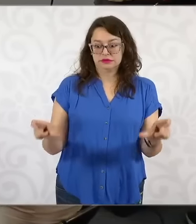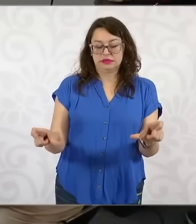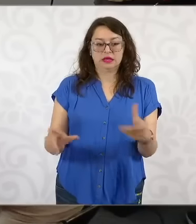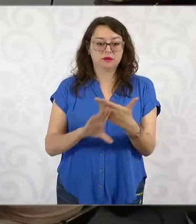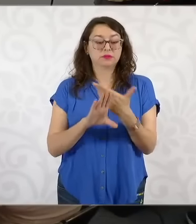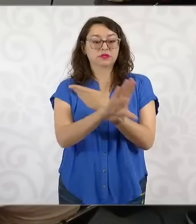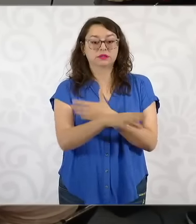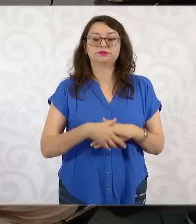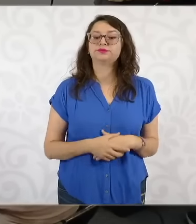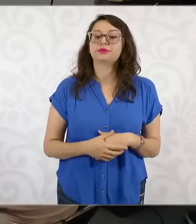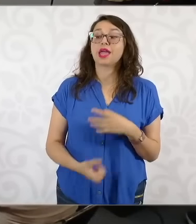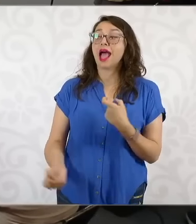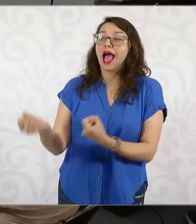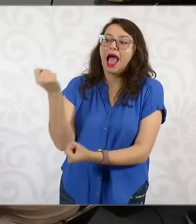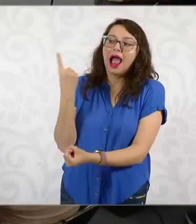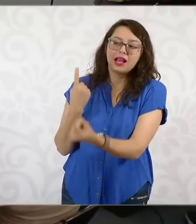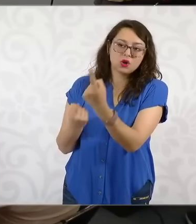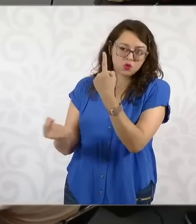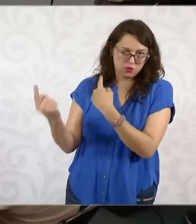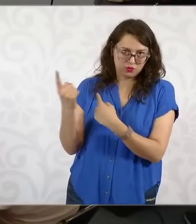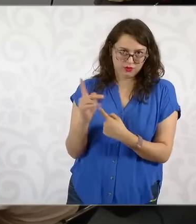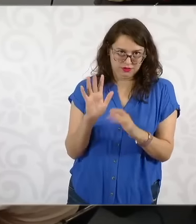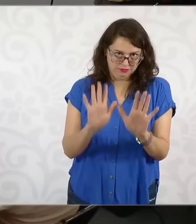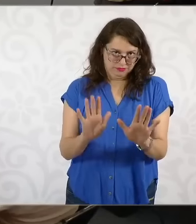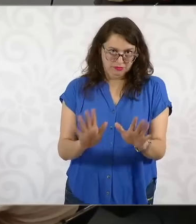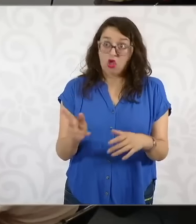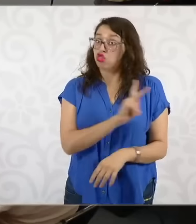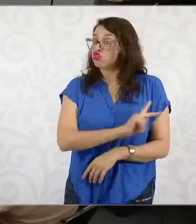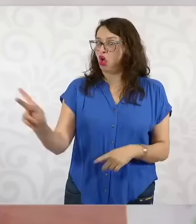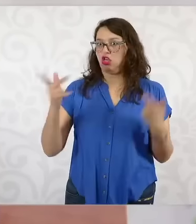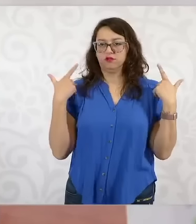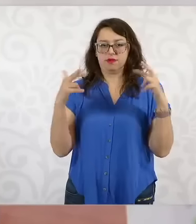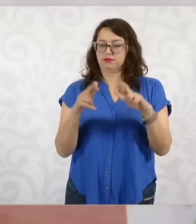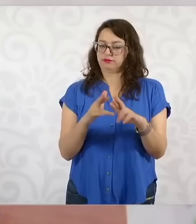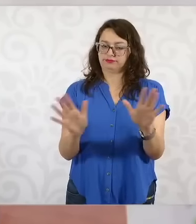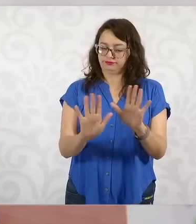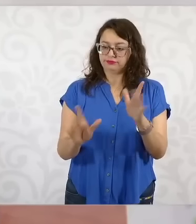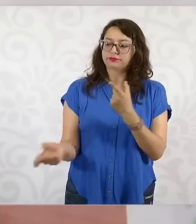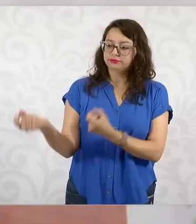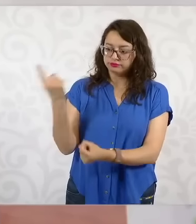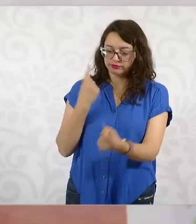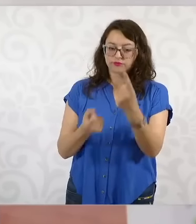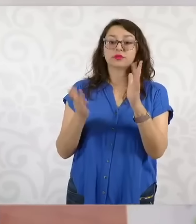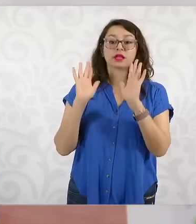algunos maestros, no son todos los maestros, eso primero. Y eh hay mesas de trabajo con Secretaría